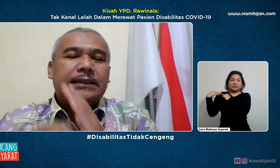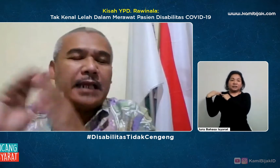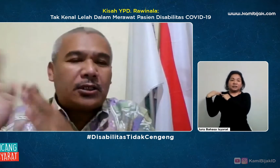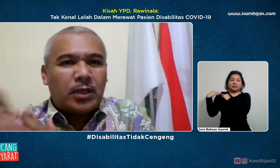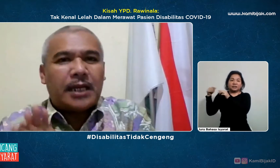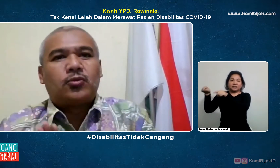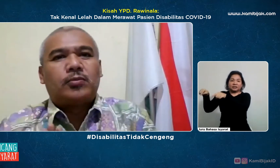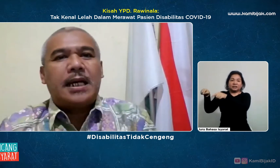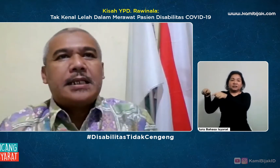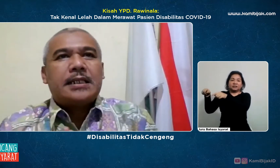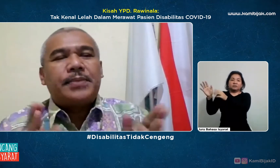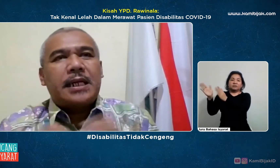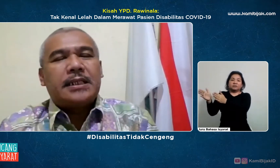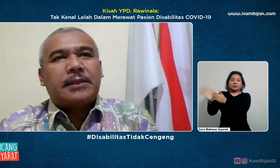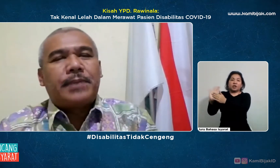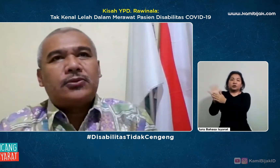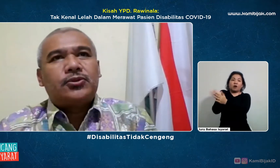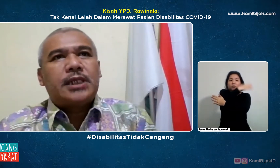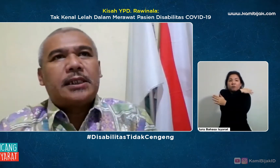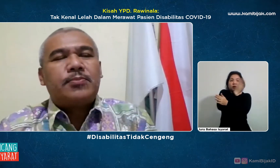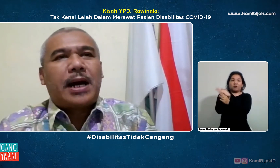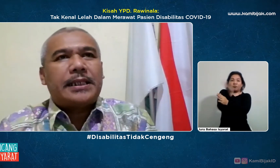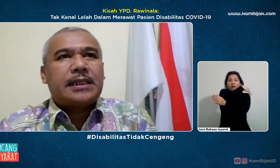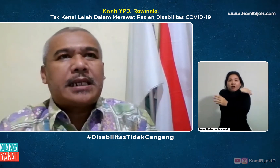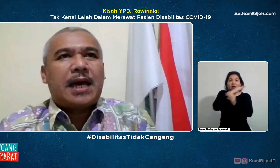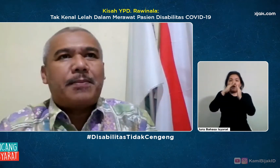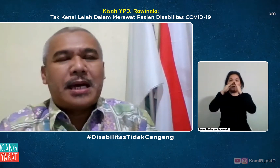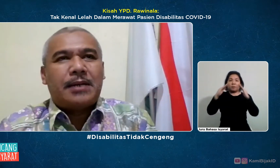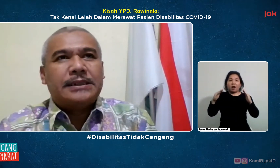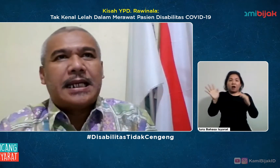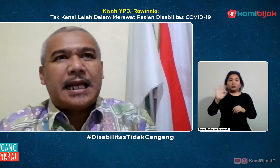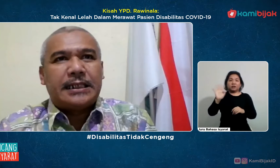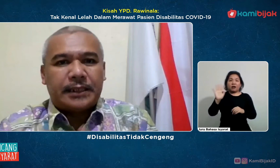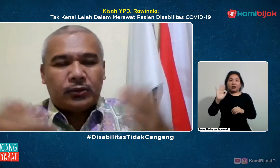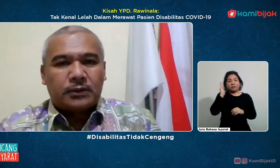Artinya tidak harus pulang ke rumah tapi ada tempat khusus yang dipakai selama menjalani